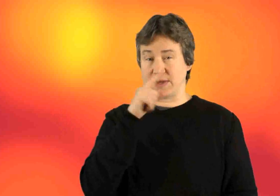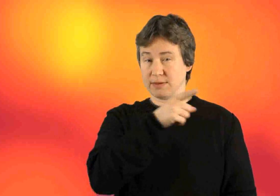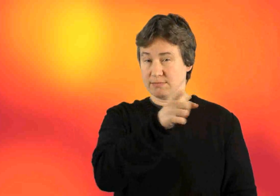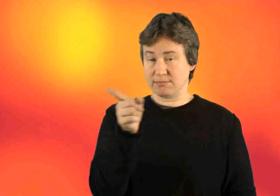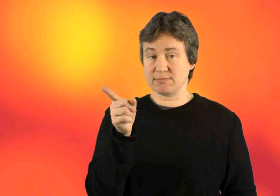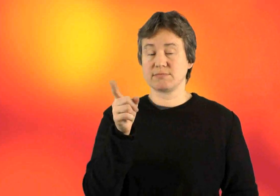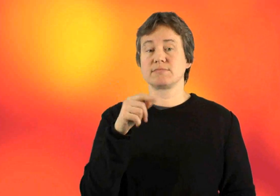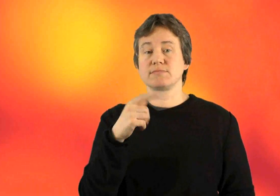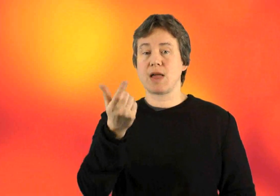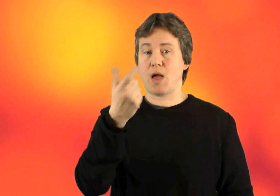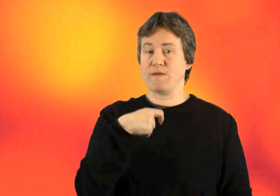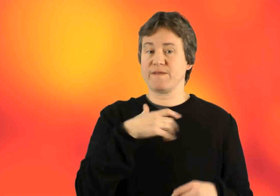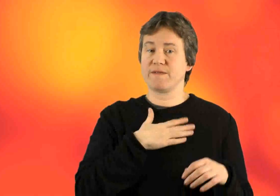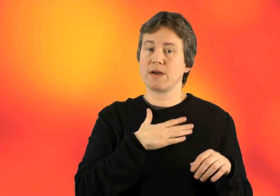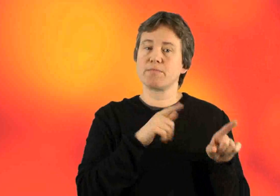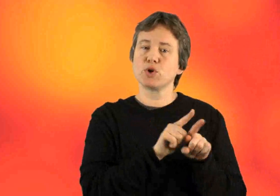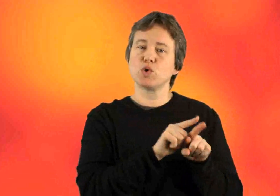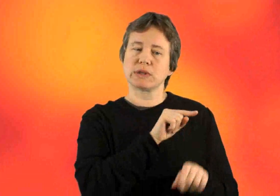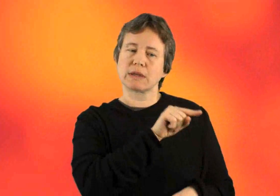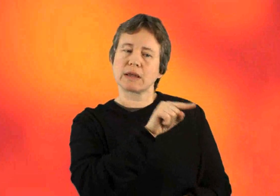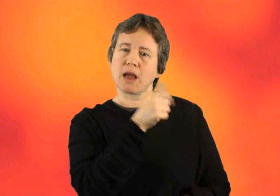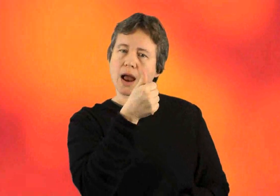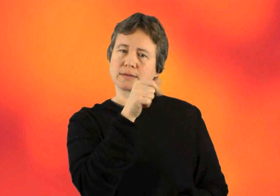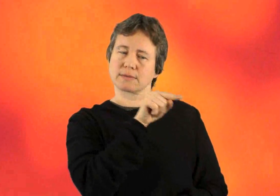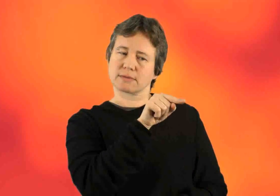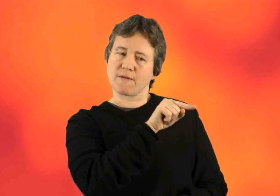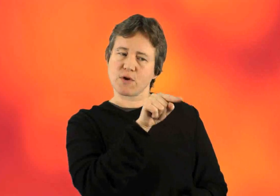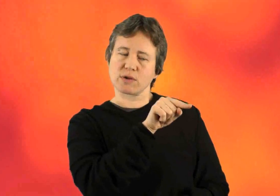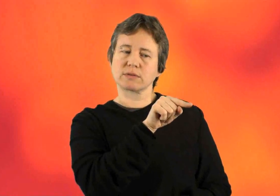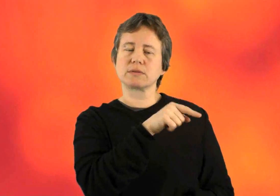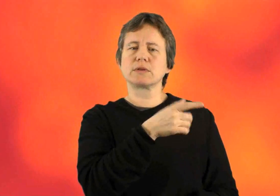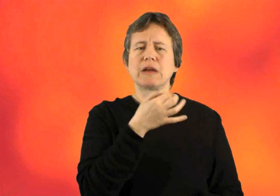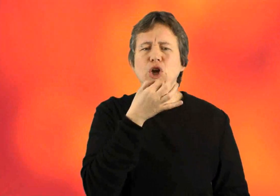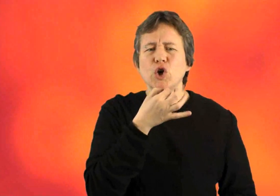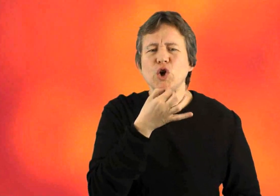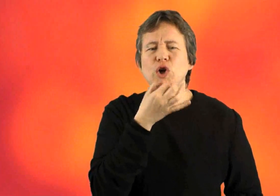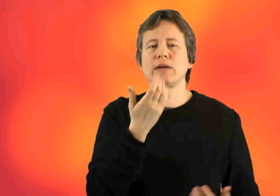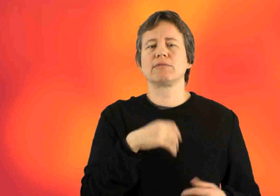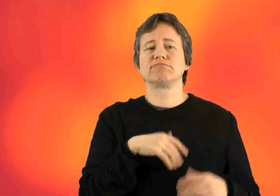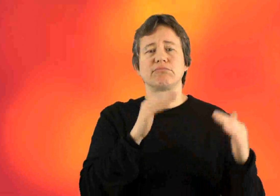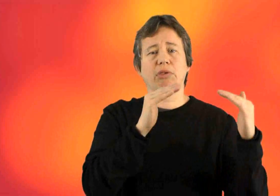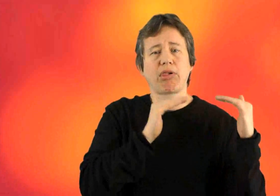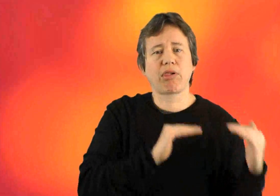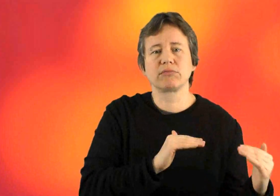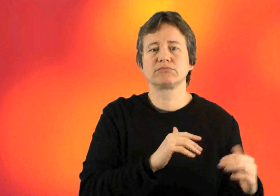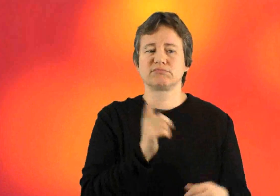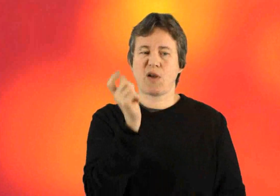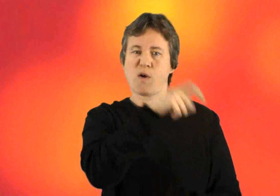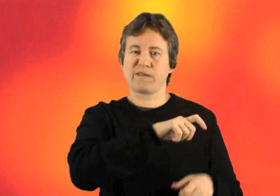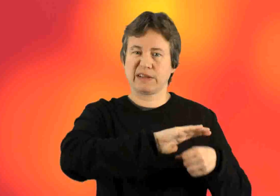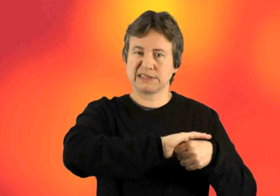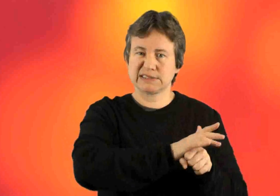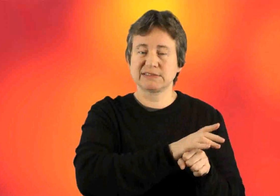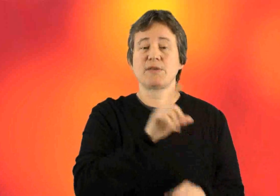Wenn ihr einen „Bruder“ - jung, niedrig wenn ihr den unterdrückt